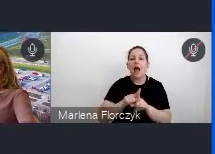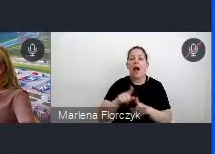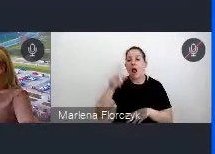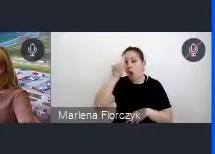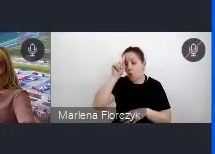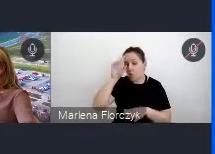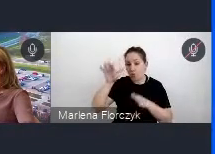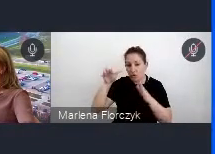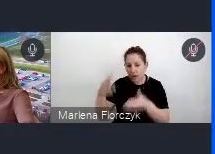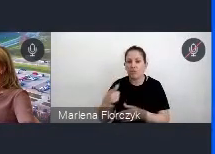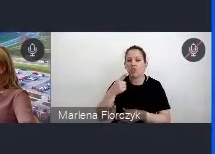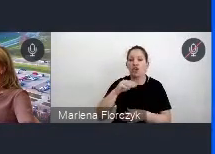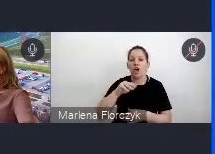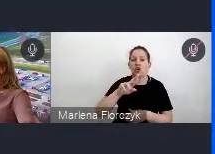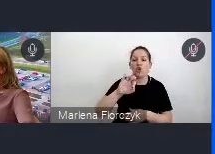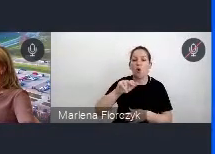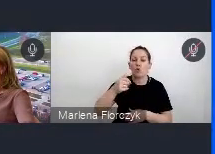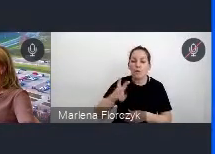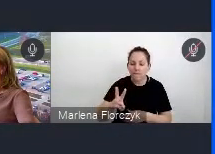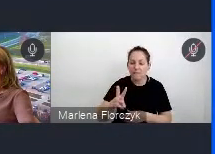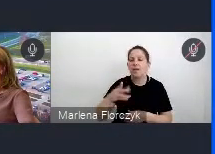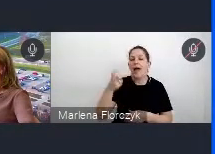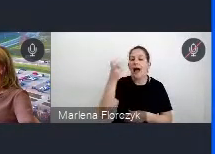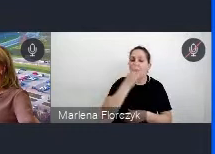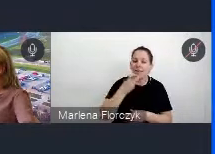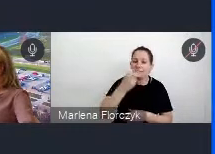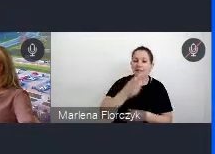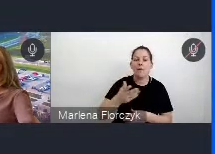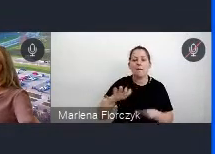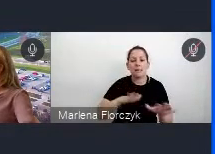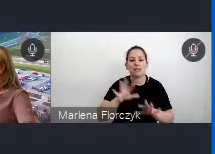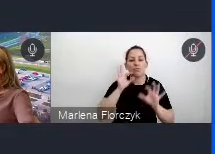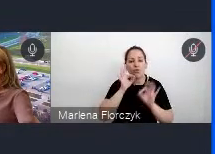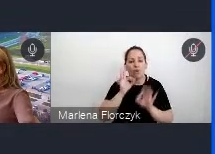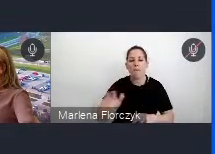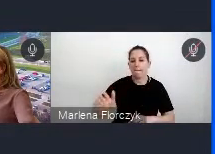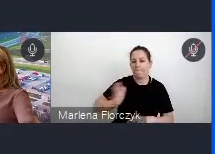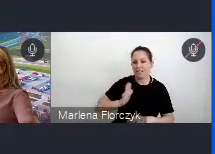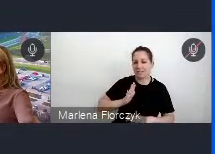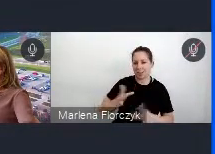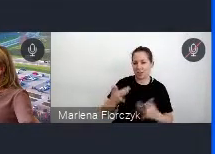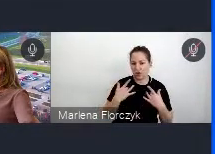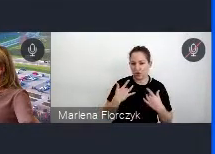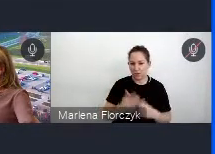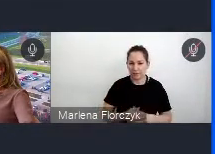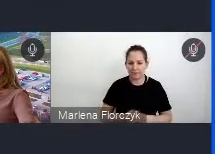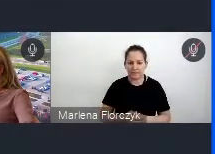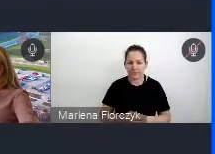to "Dzierżoniów - atrakcyjne miejsce do dobrego i bezpiecznego życia". Tam też wybrzmiało,